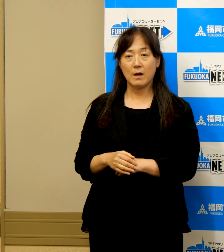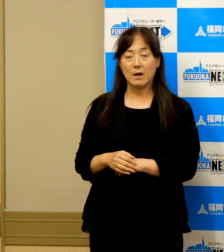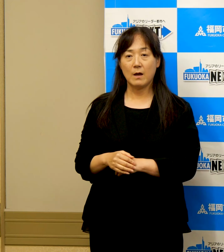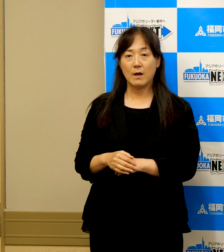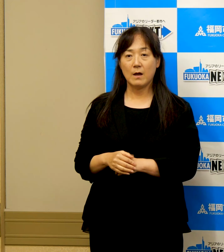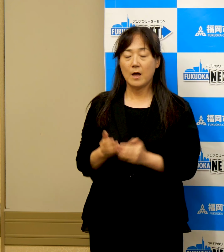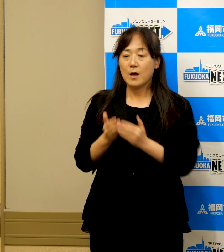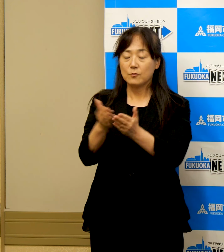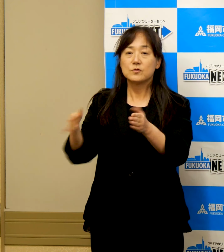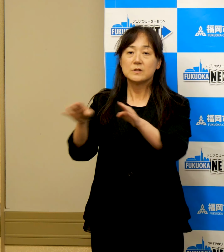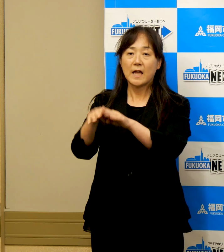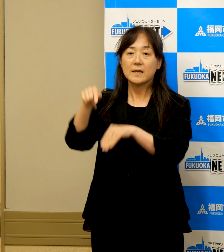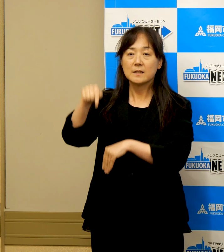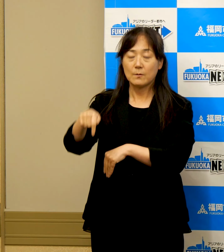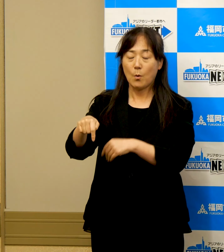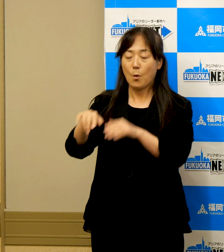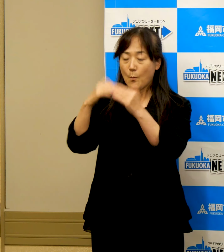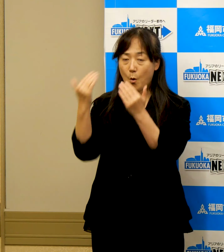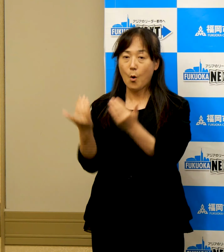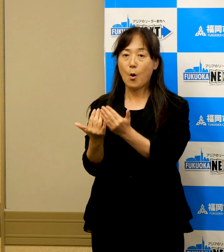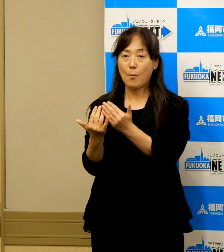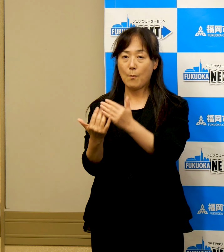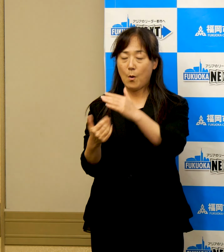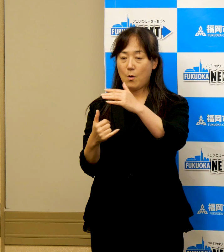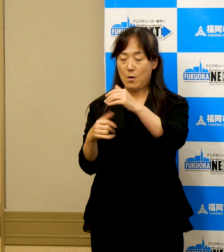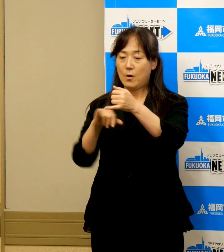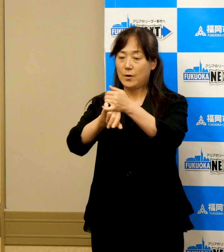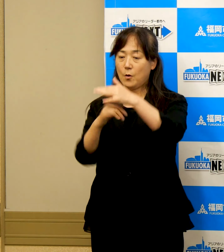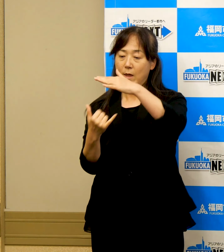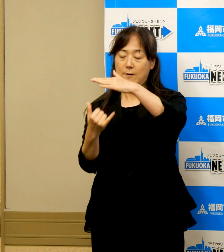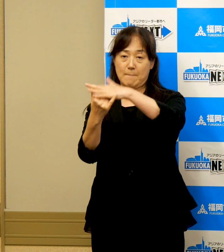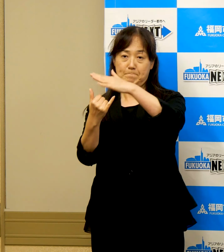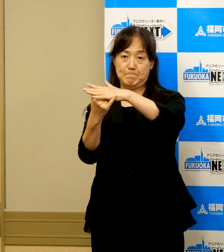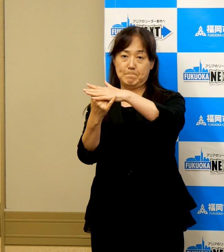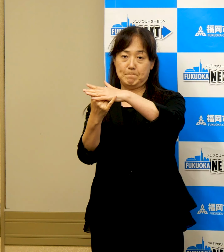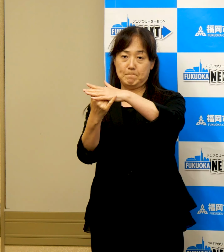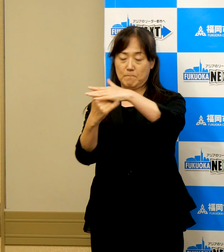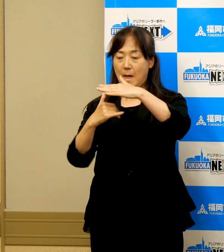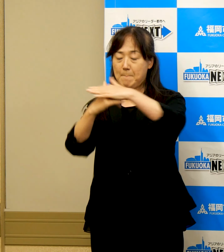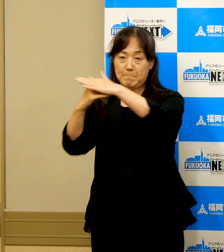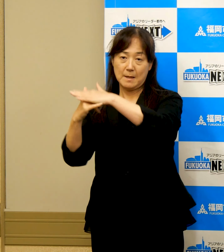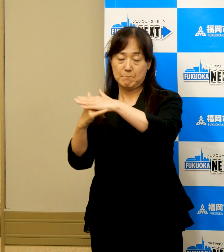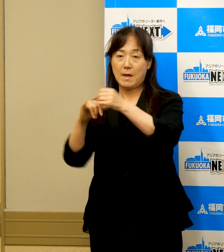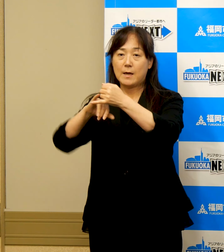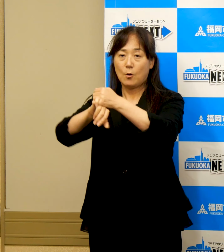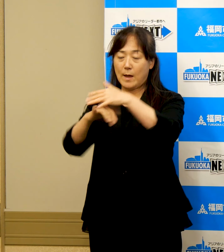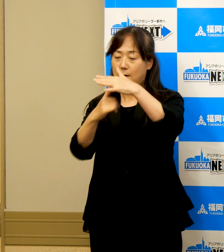クルーズセンターについてもほぼ満枠というか 枠が全て 予約がかなり